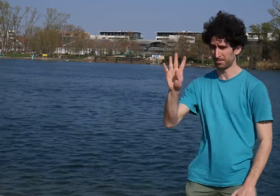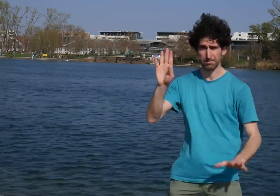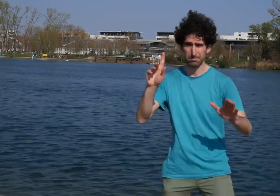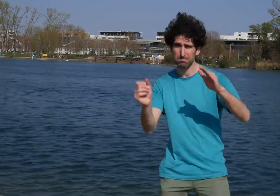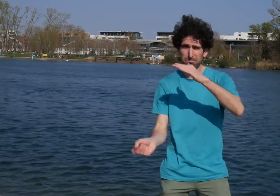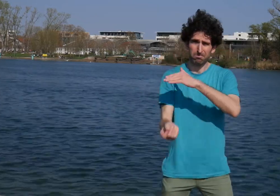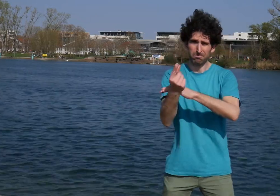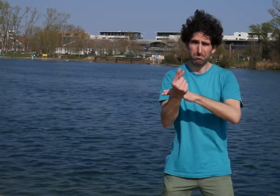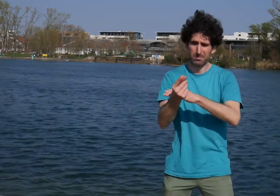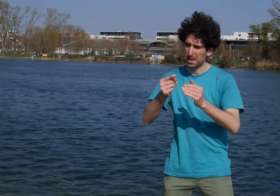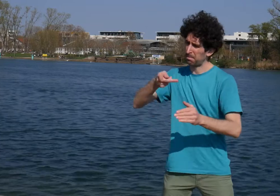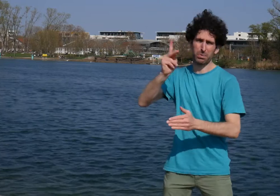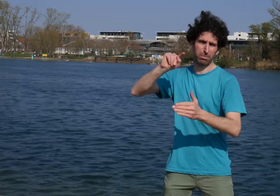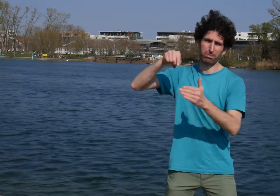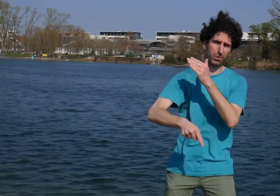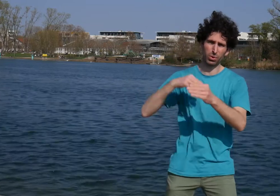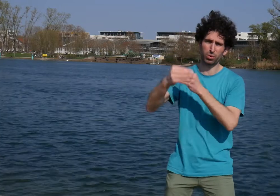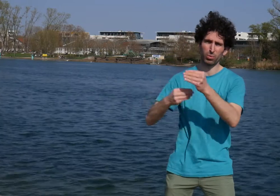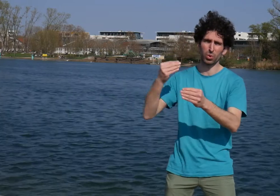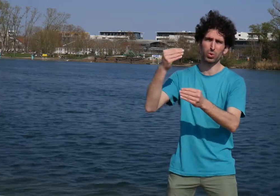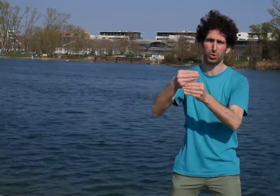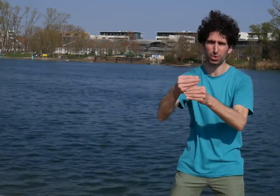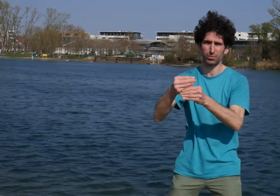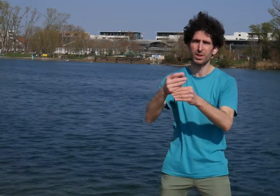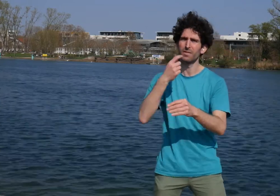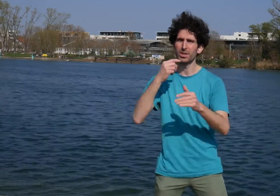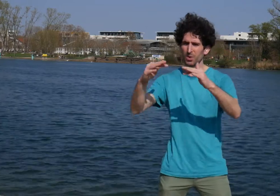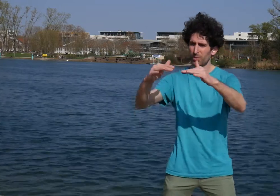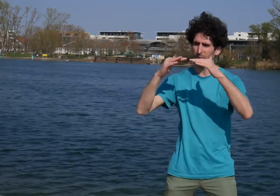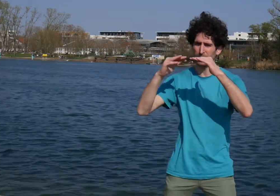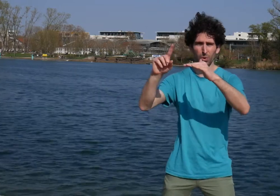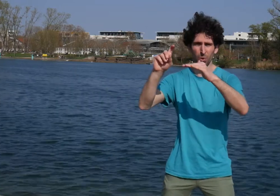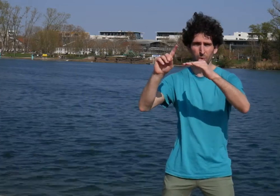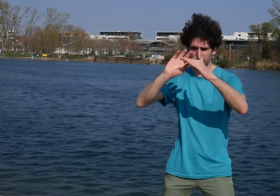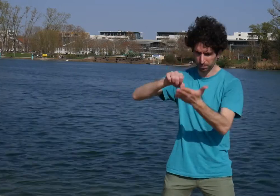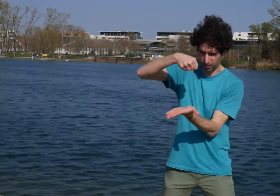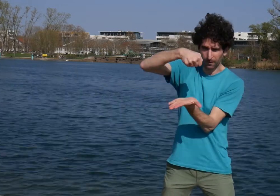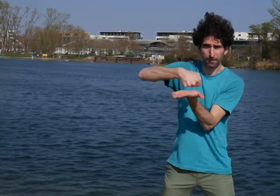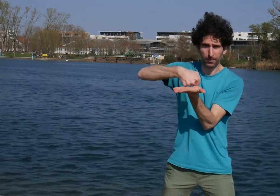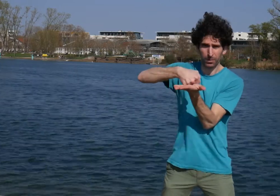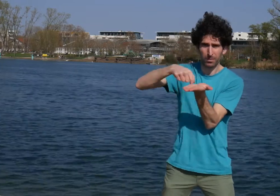Mais c'est le plus profond du monde. Le tunnel est situé sous le plancher marin